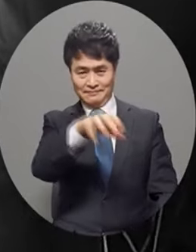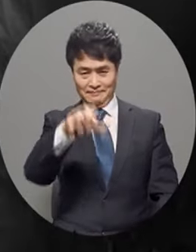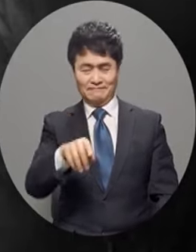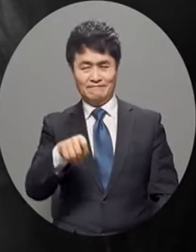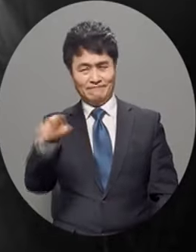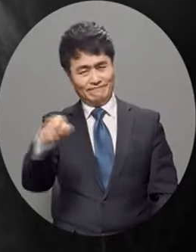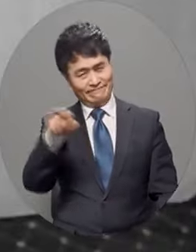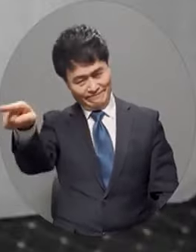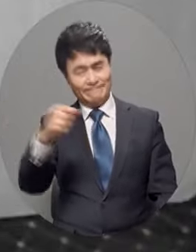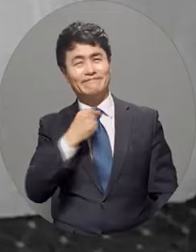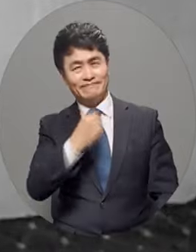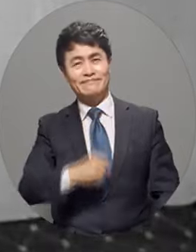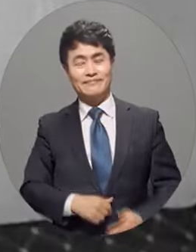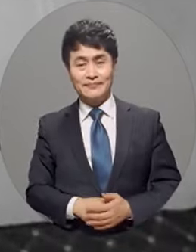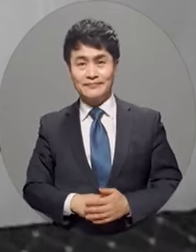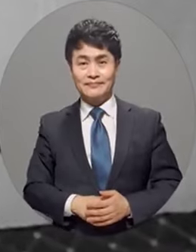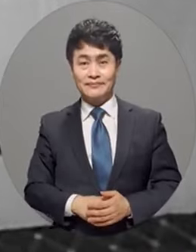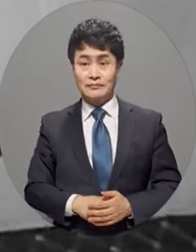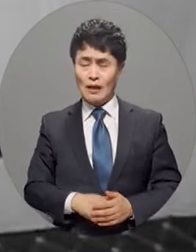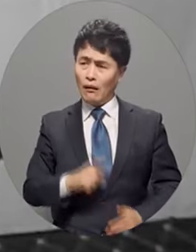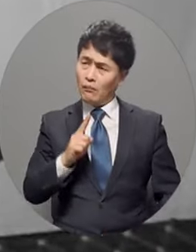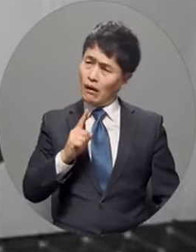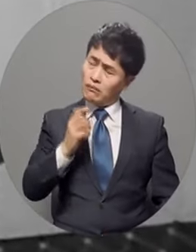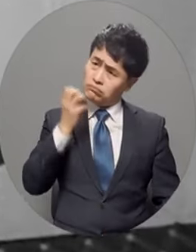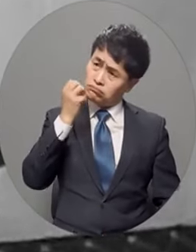400m 떨어진 사거리로 가달라는 요구.